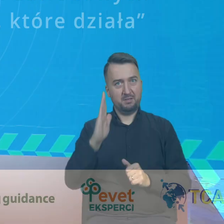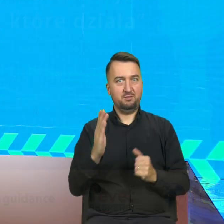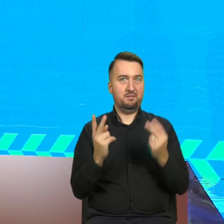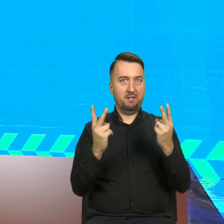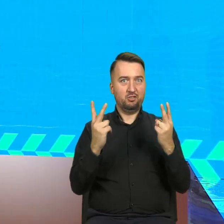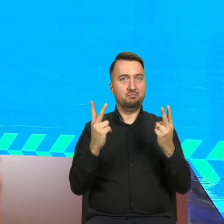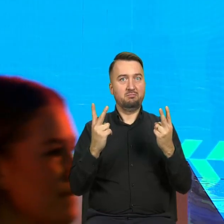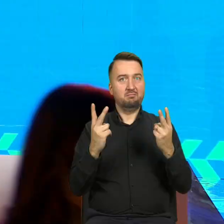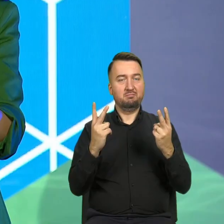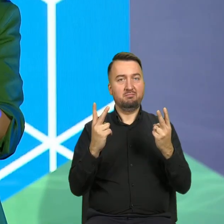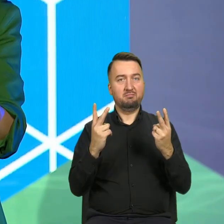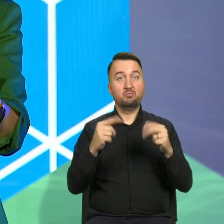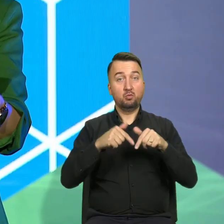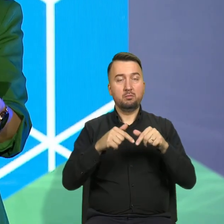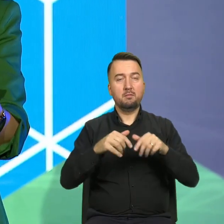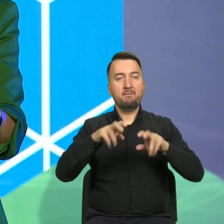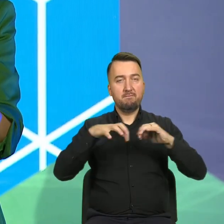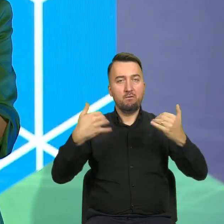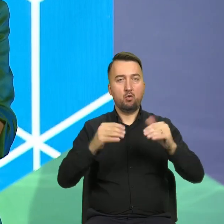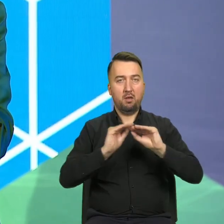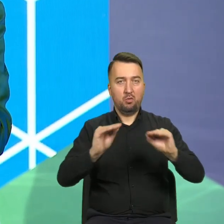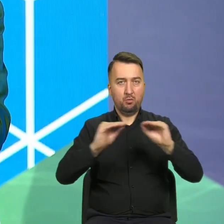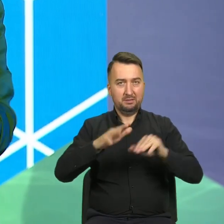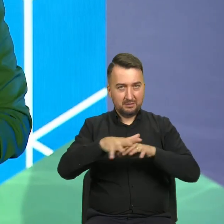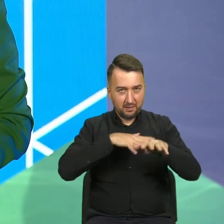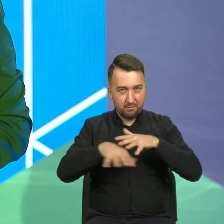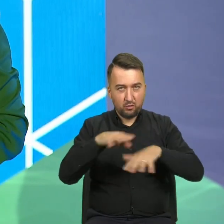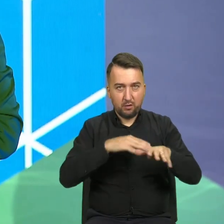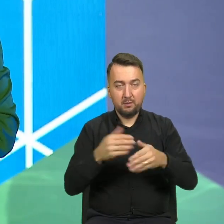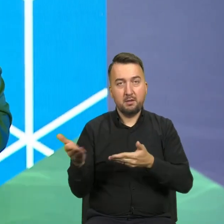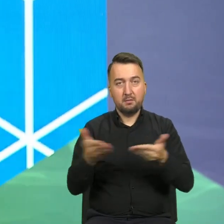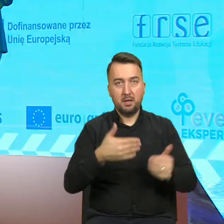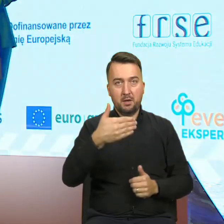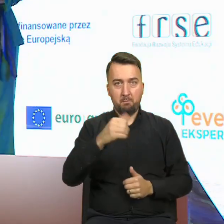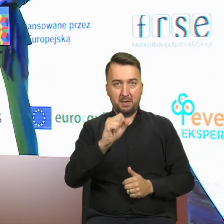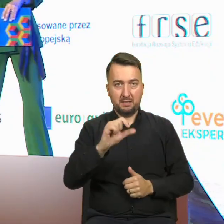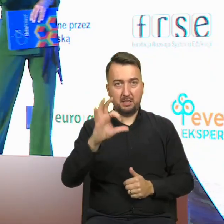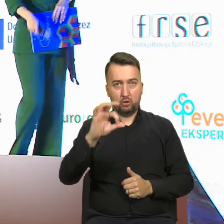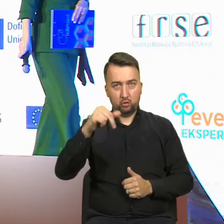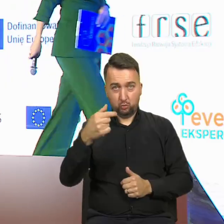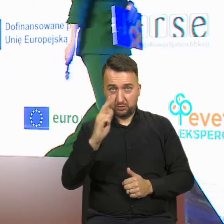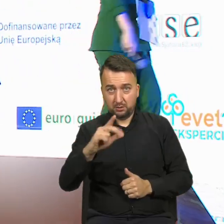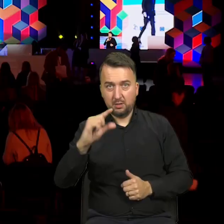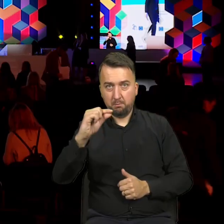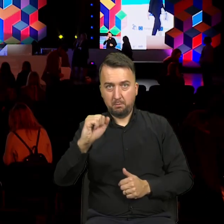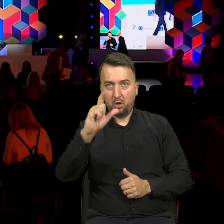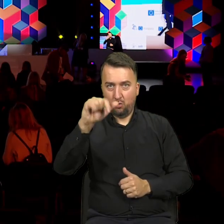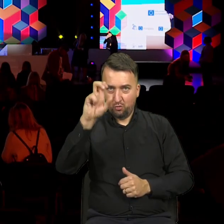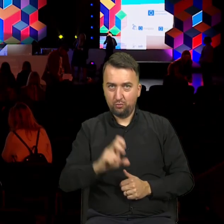Forum, które odbywa się pod hasłem Od uczenia się do rynku pracy, nowa era kształcenia zawodowego.